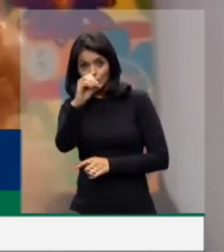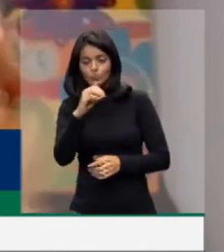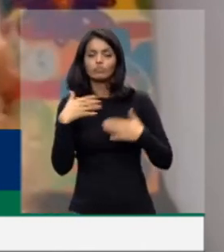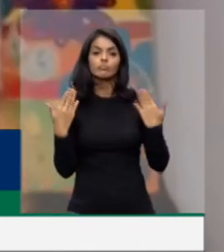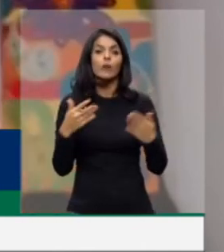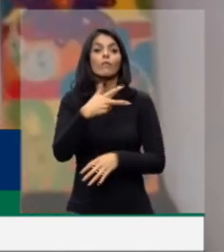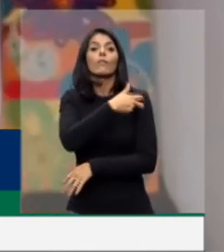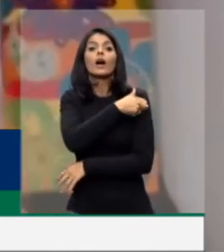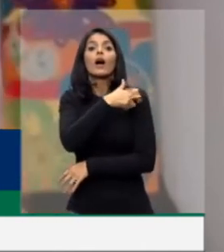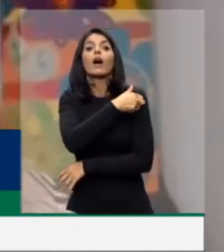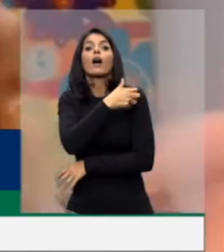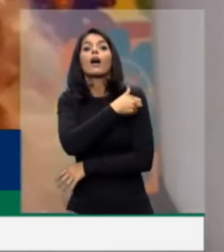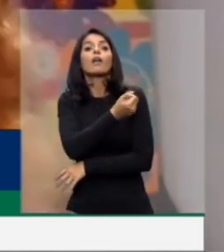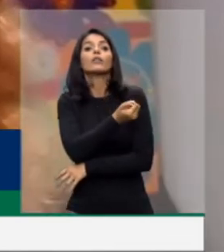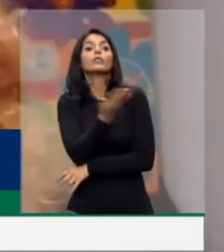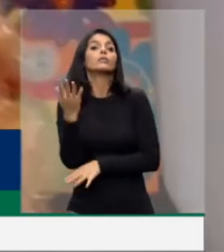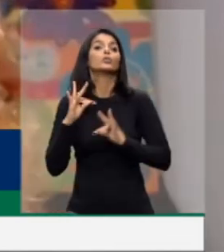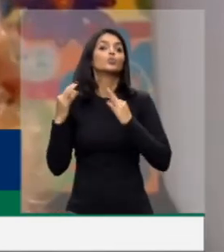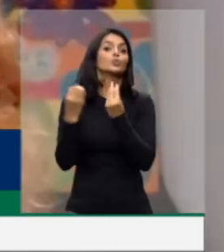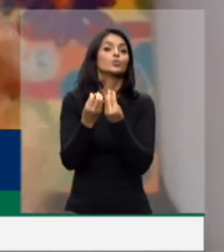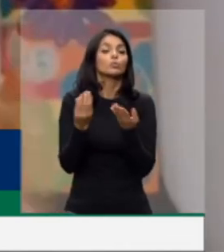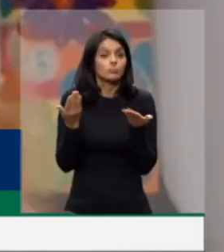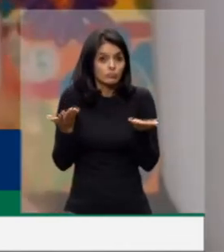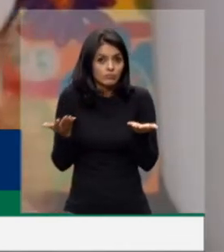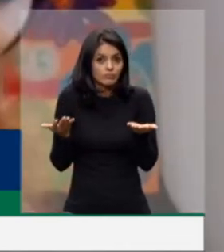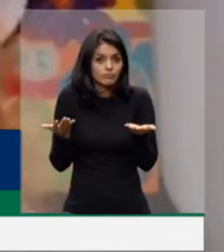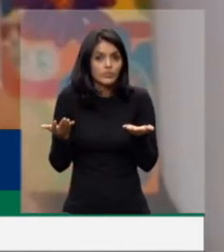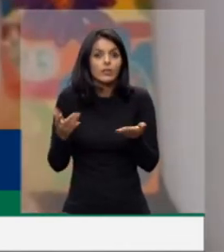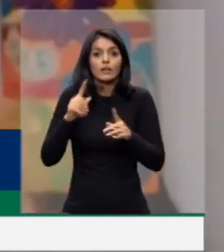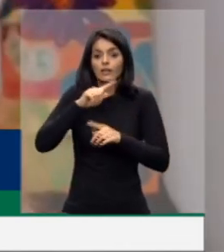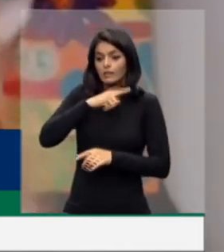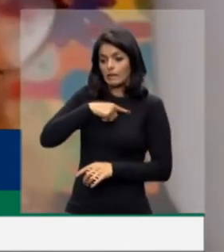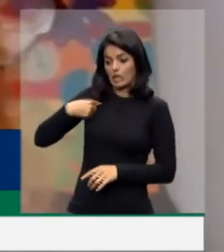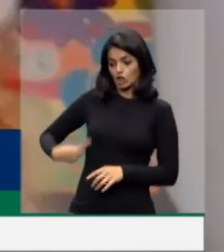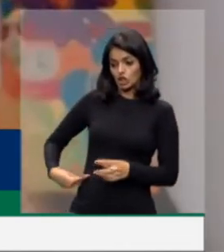MILHÕES DE DOSES ATÉ MARÇO, COM DUAS MIL DOSES VAI VACINAR 23 MILHÕES DE PESSOAS, NÓS